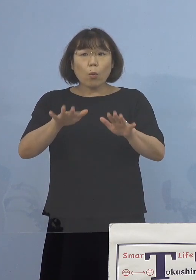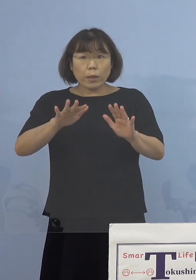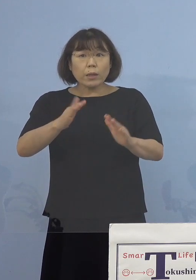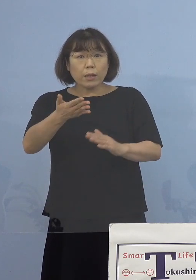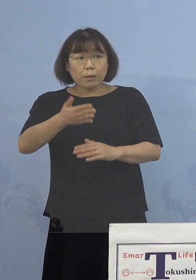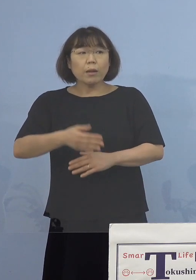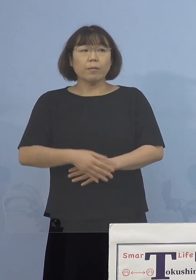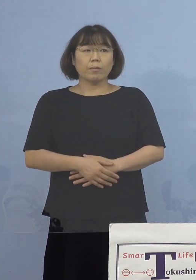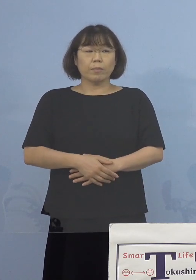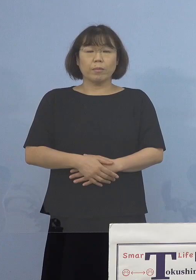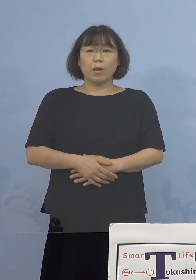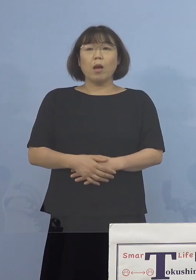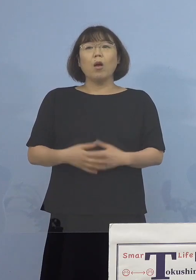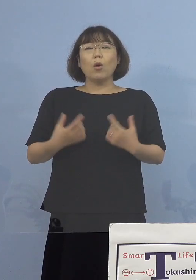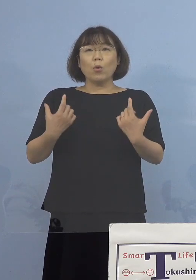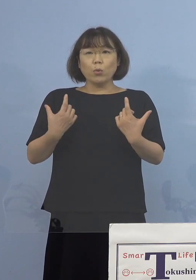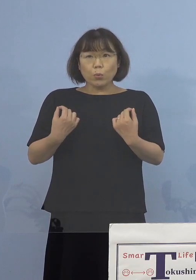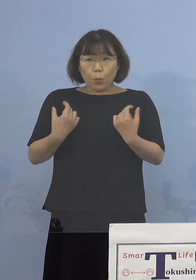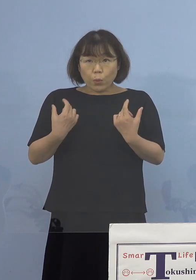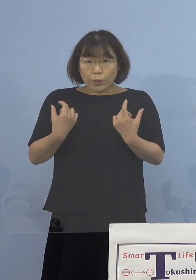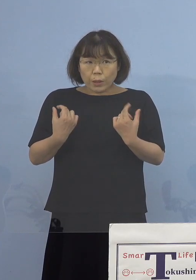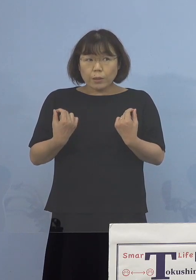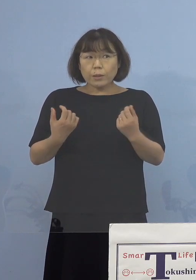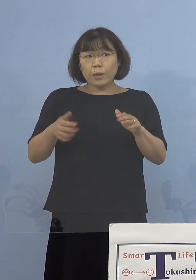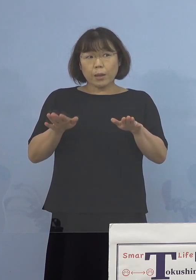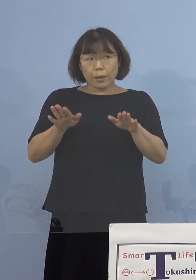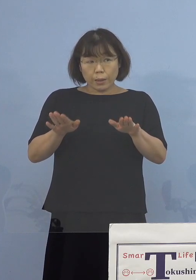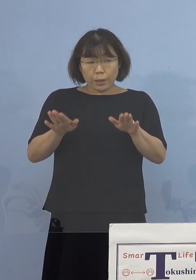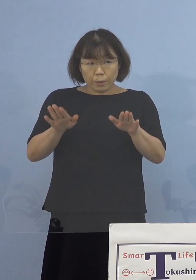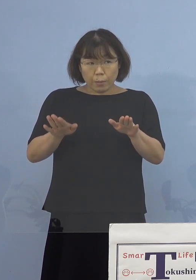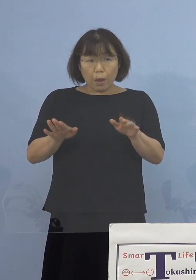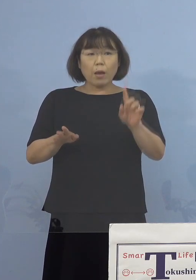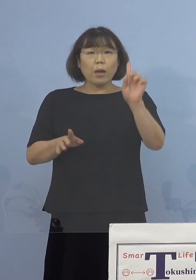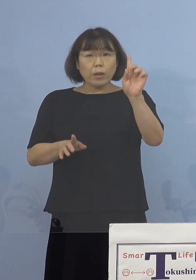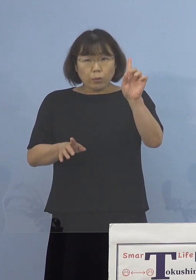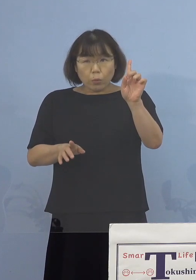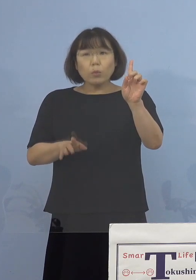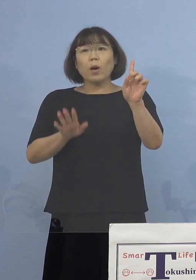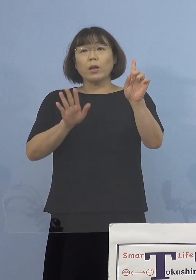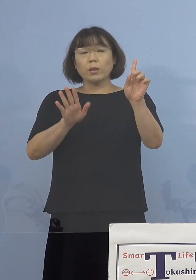（保健福祉部長） そうですね、現時点では1点だけ、一応